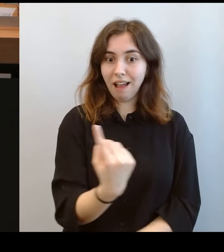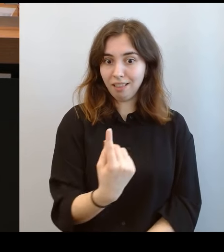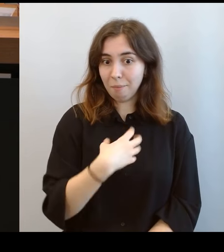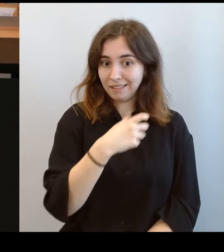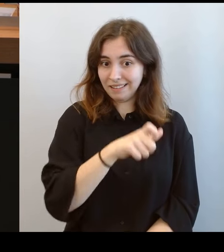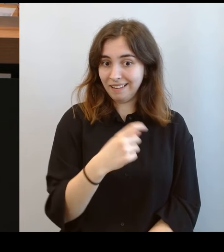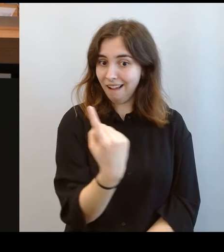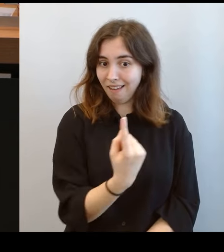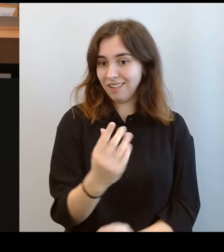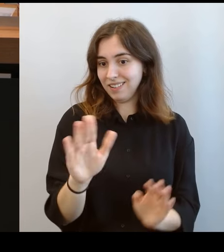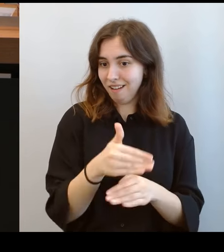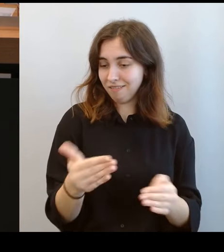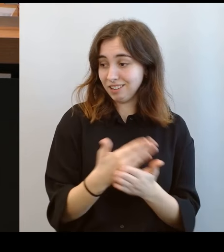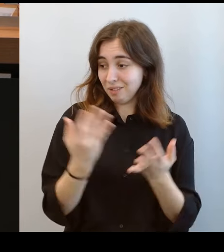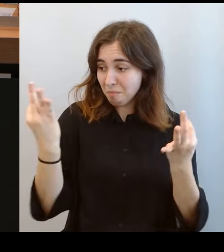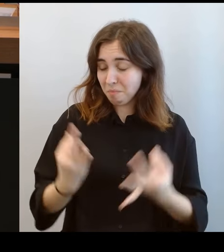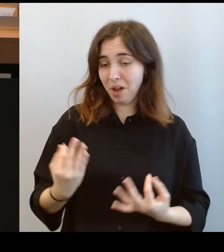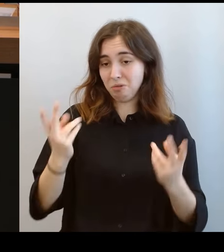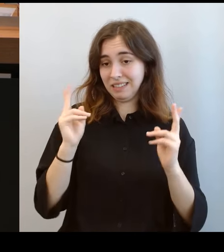Um den Personalmangel mal in Zahlen zu bringen: